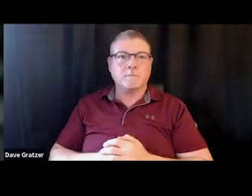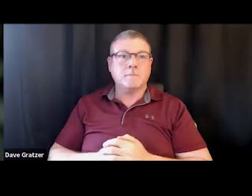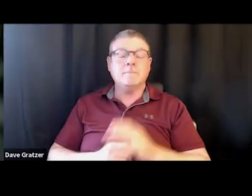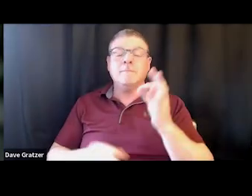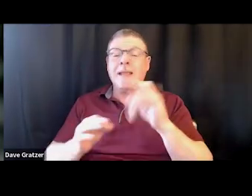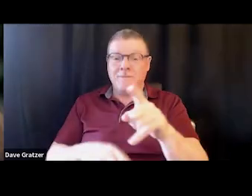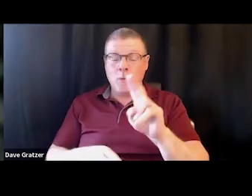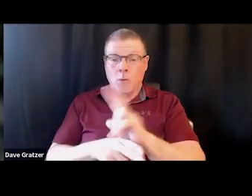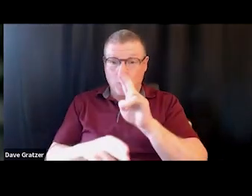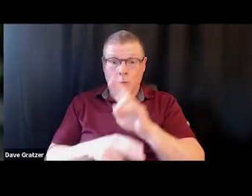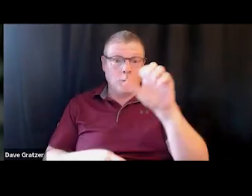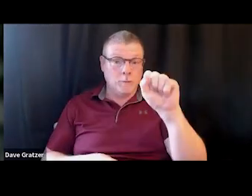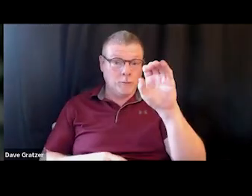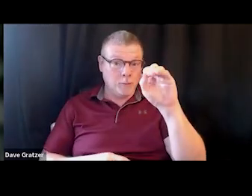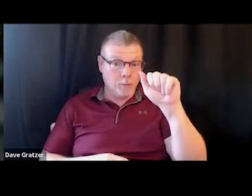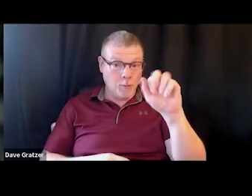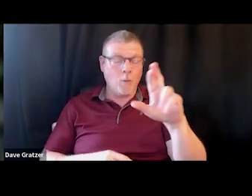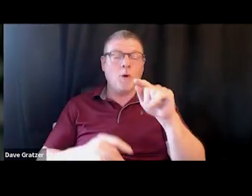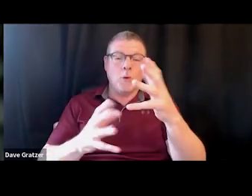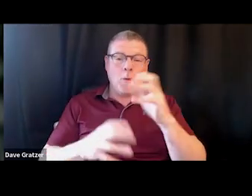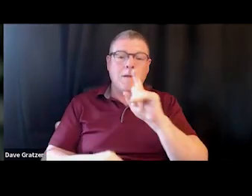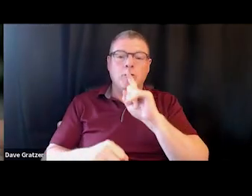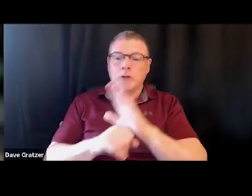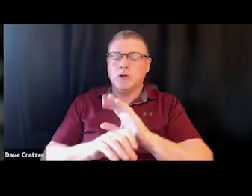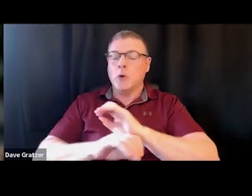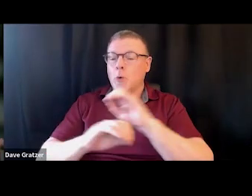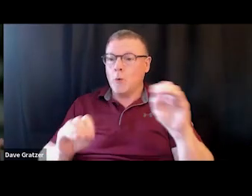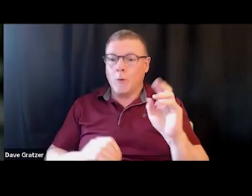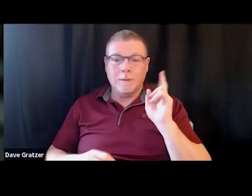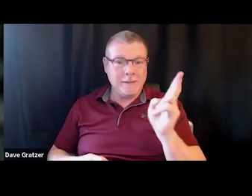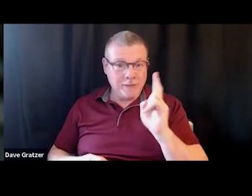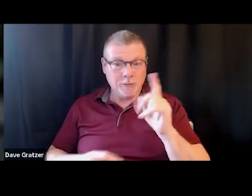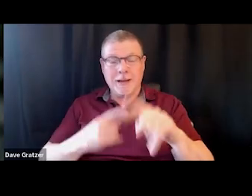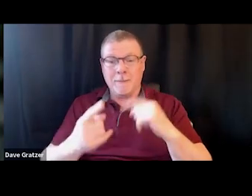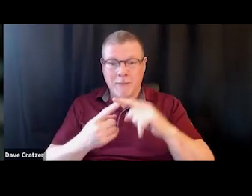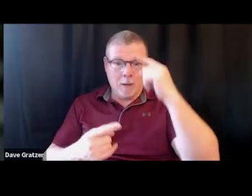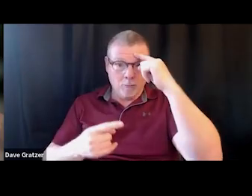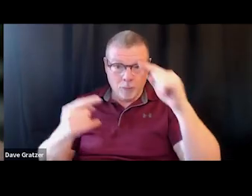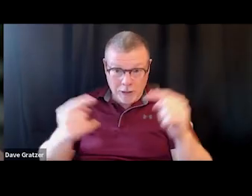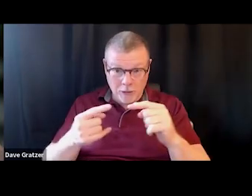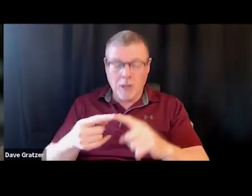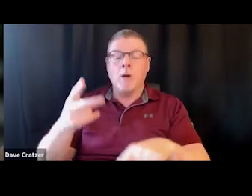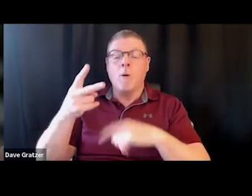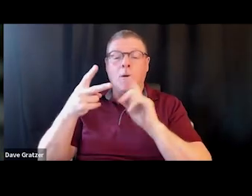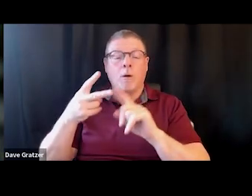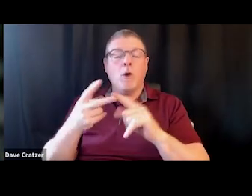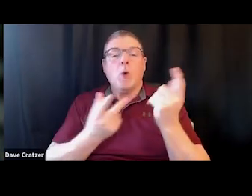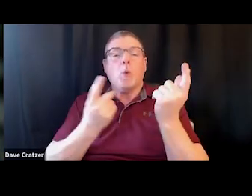y quieren asegurarse de que no haya un historial de lesión cerebral o qué hacer cuando hay un historial de lesión cerebral, estos son los pasos que pueden seguir